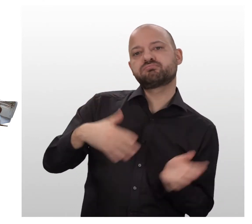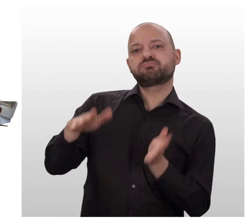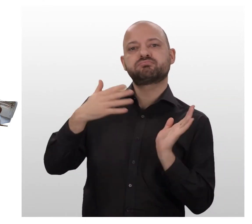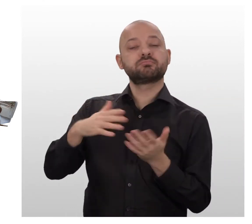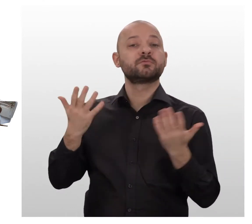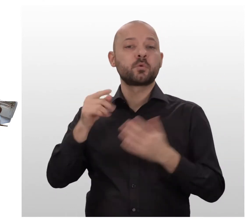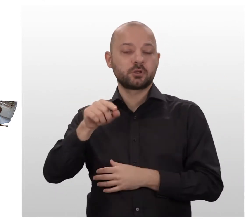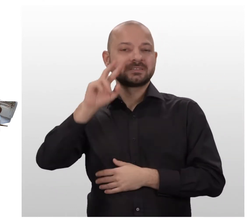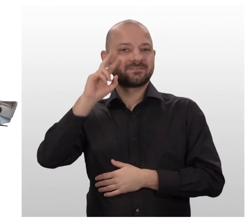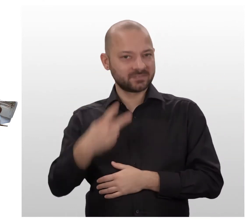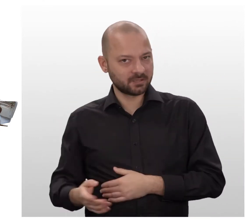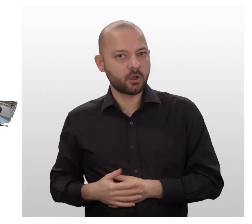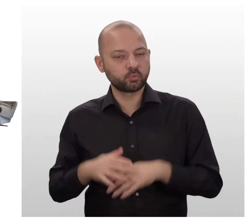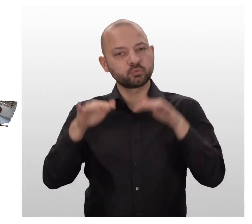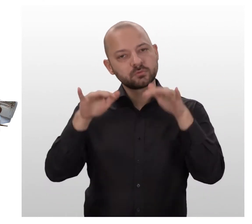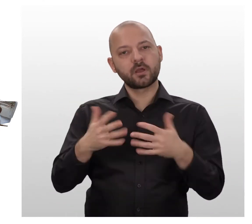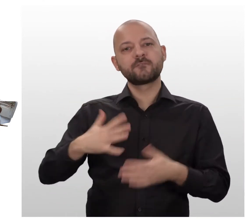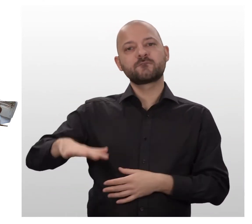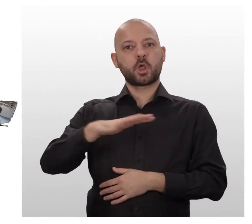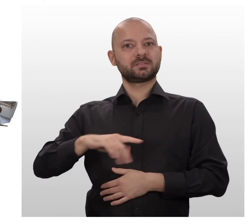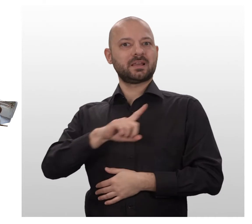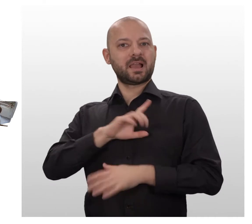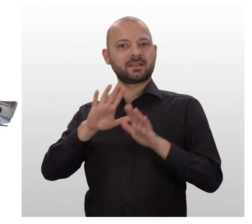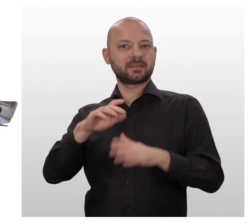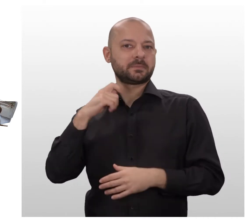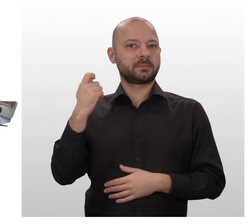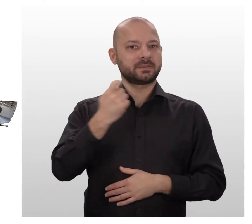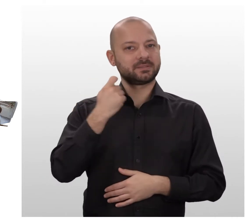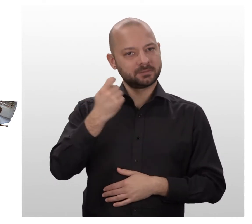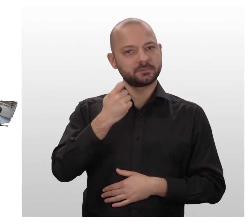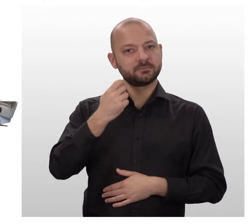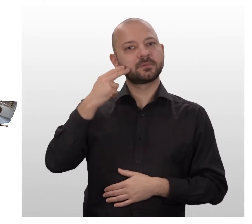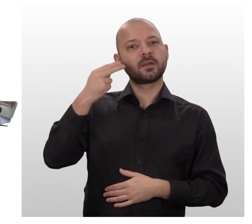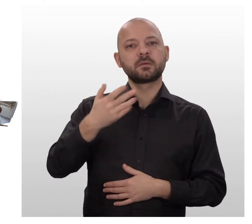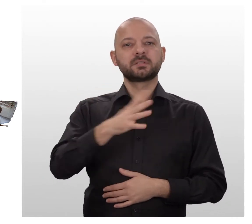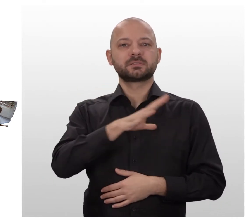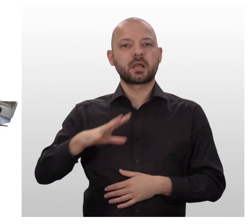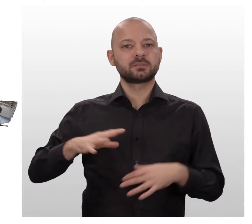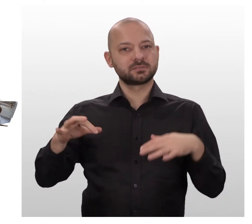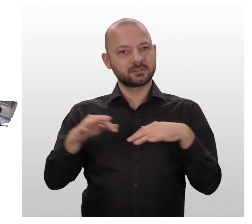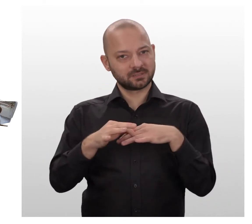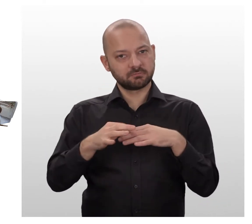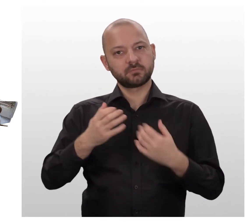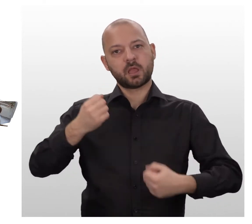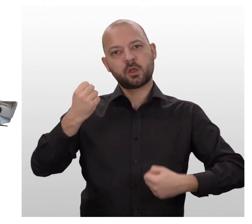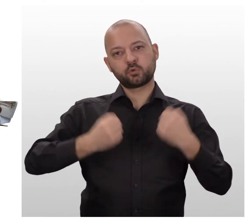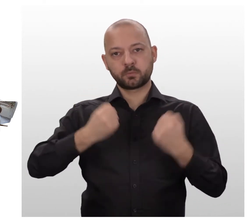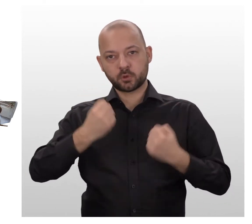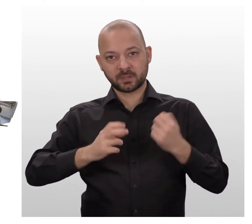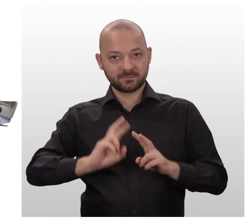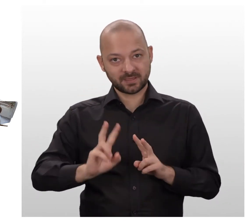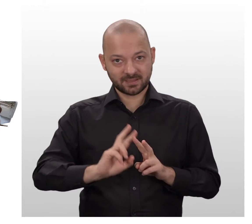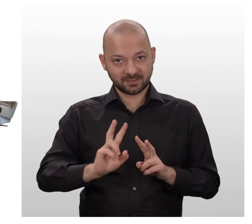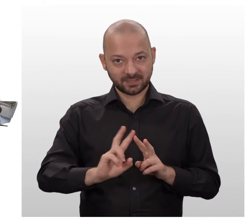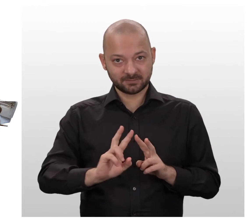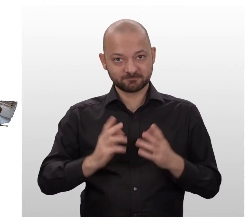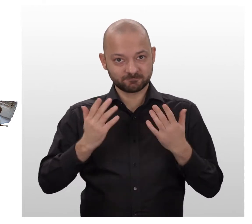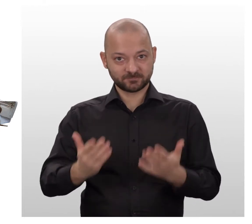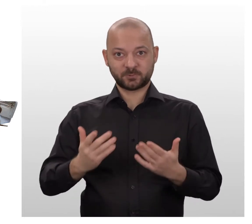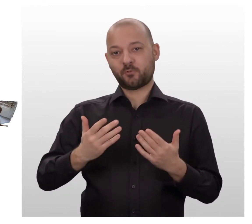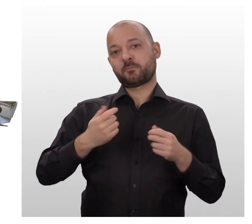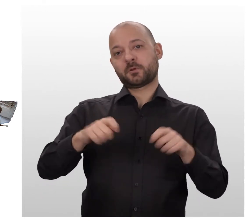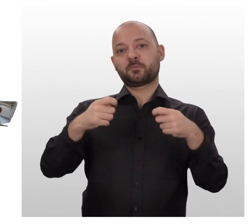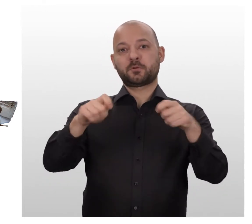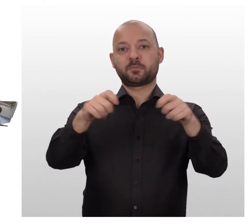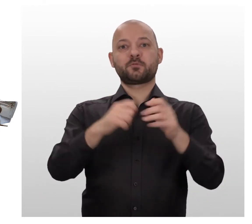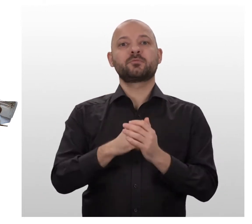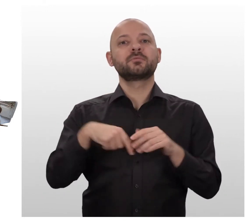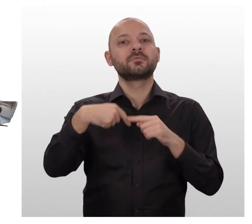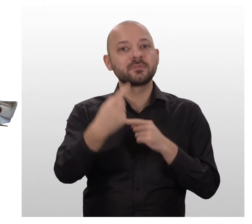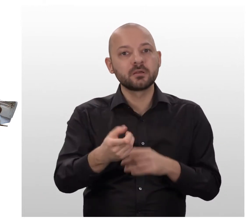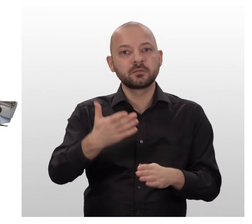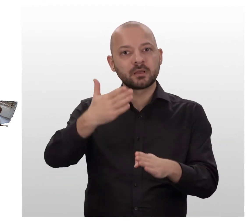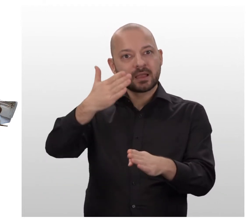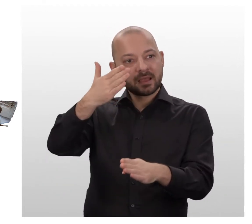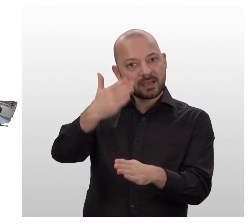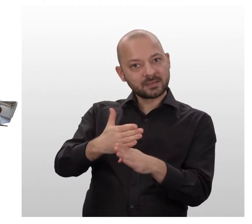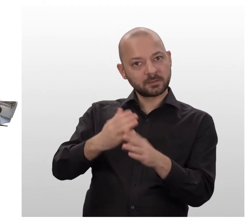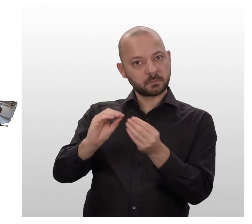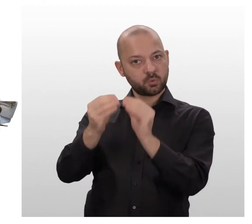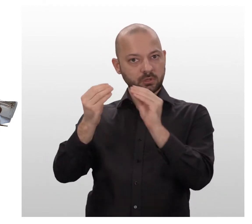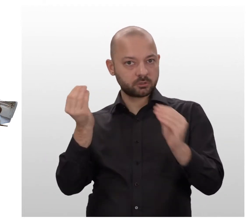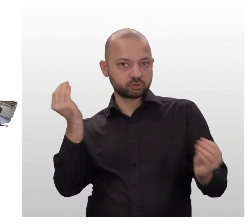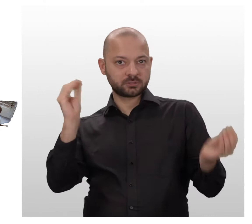im volkseigenen Betrieb Sachsenring Automobilwerke in Zwickau in Serie gebaut.